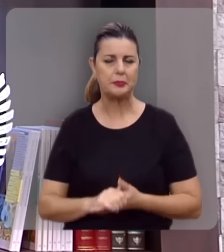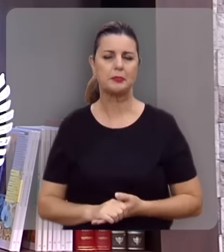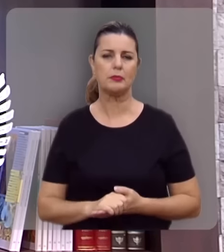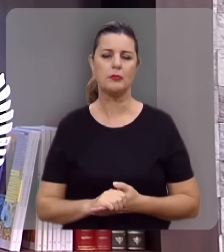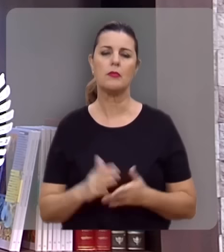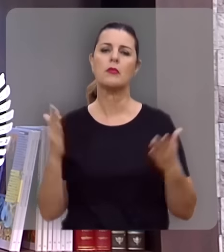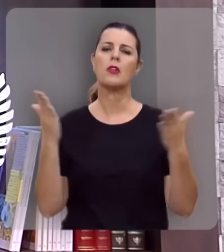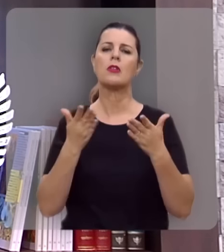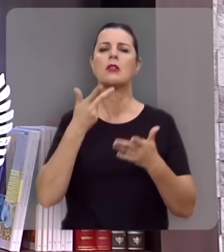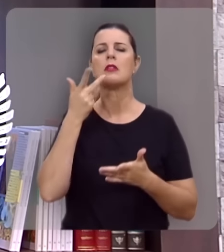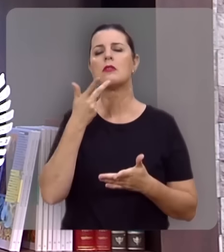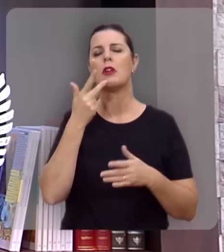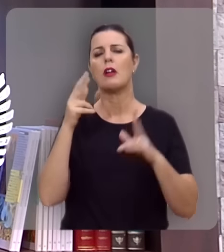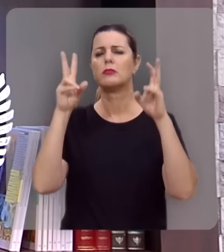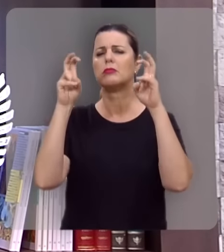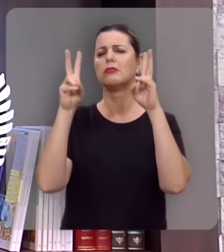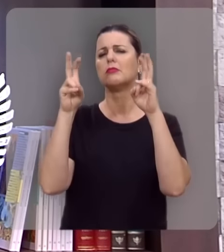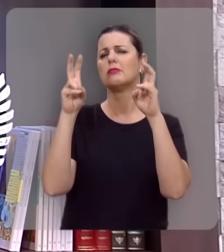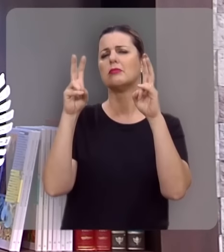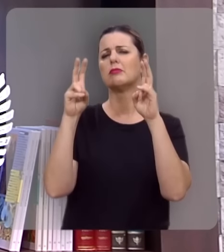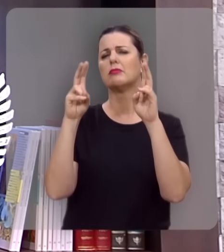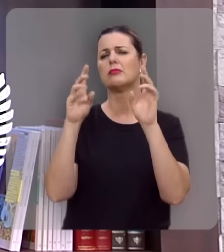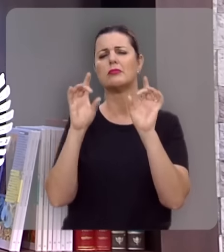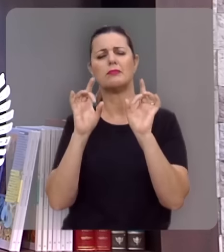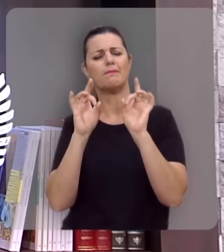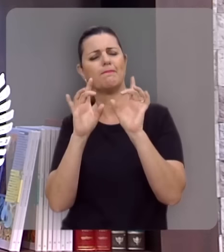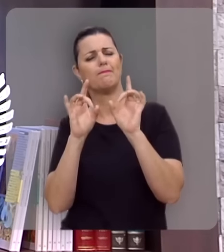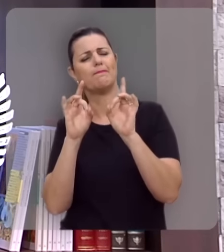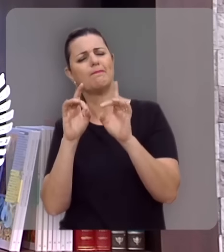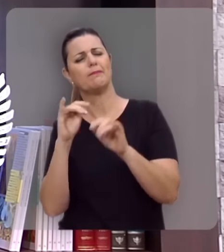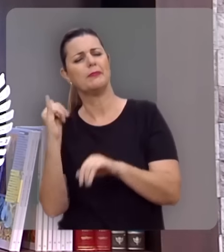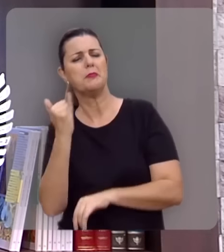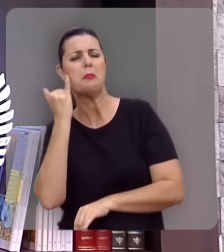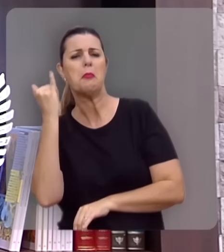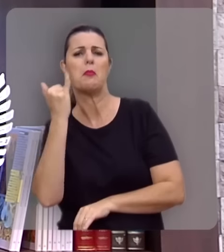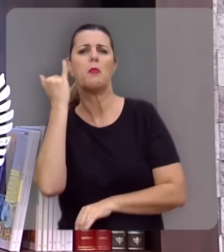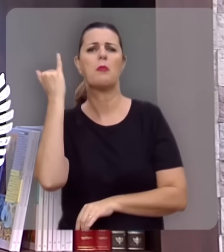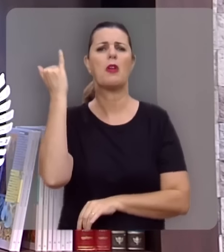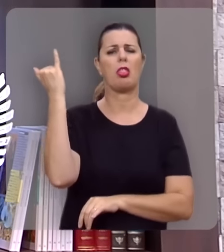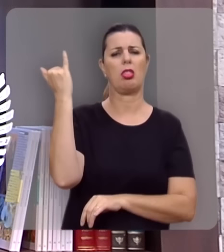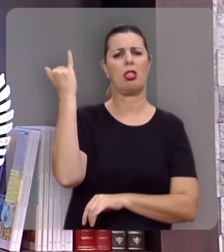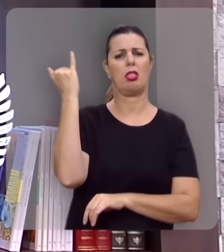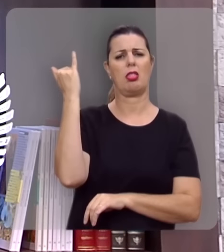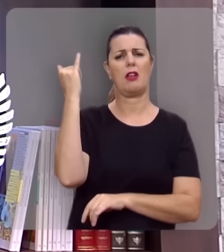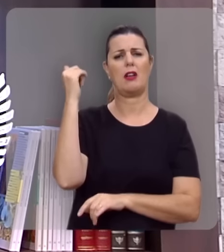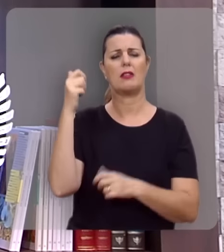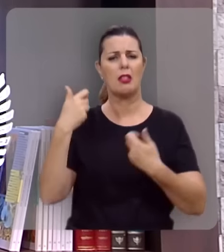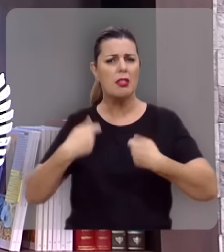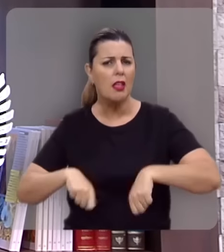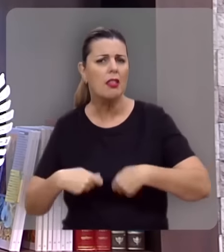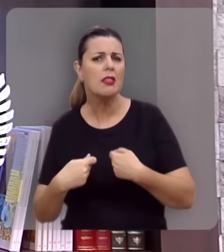Hoje eu quero tratar de um assunto absolutamente relevante e importante, necessário.